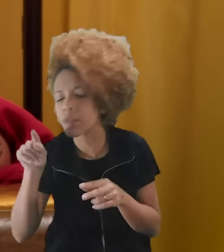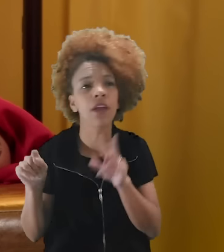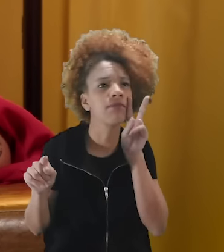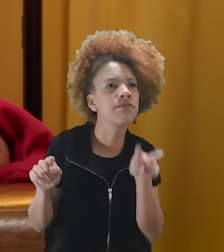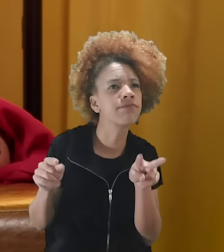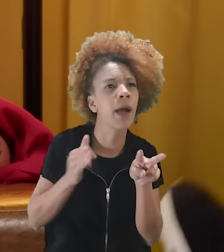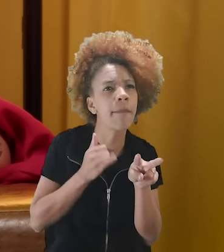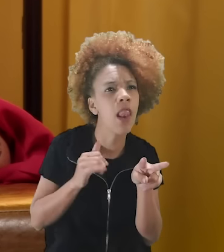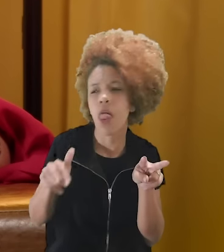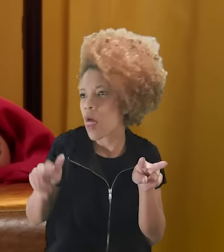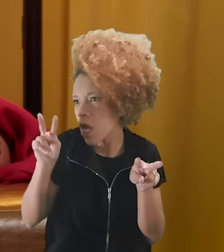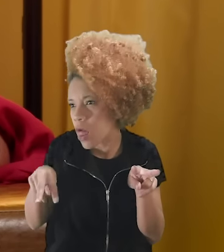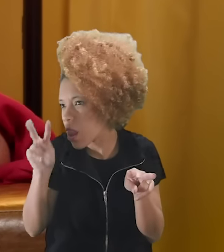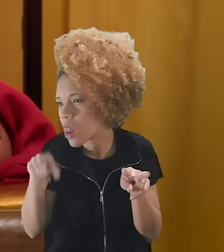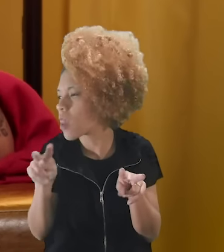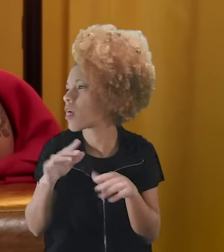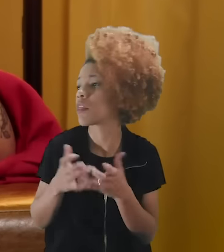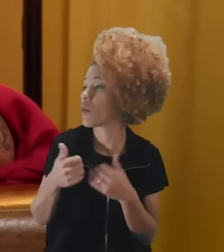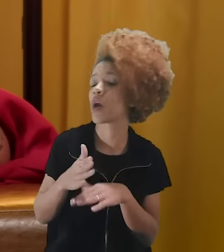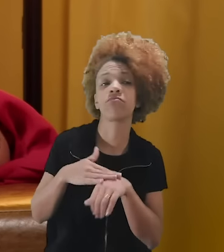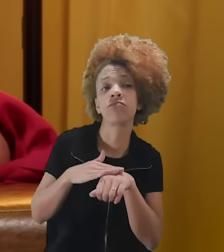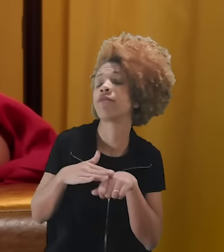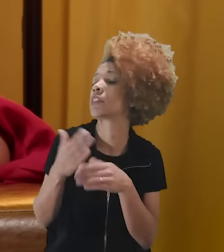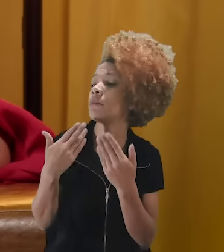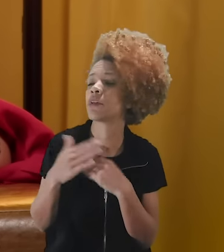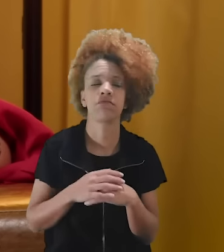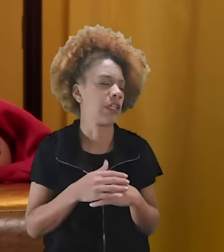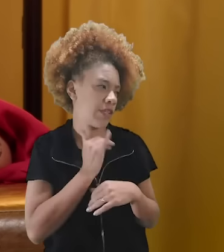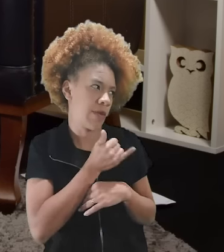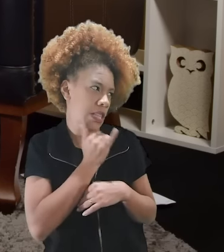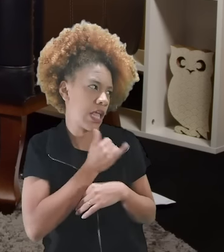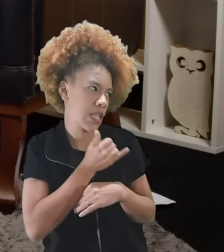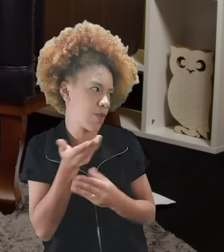querendo falar comigo que querendo falar do jogo e assim eu vou seguindo Então você faz uma narração